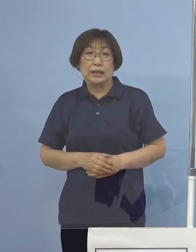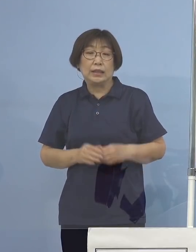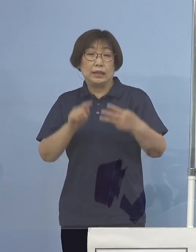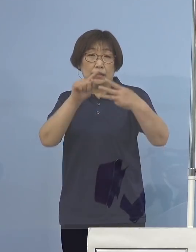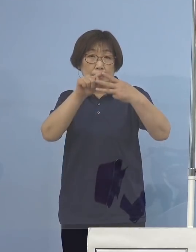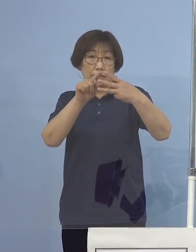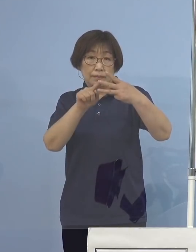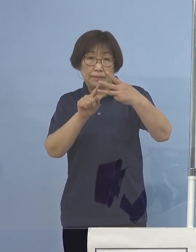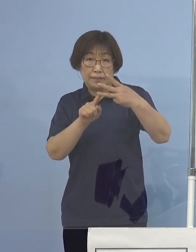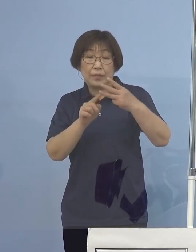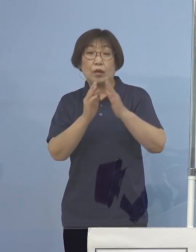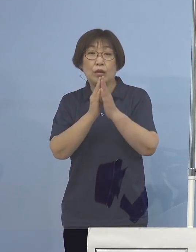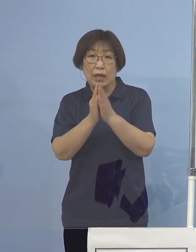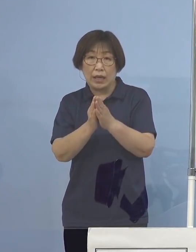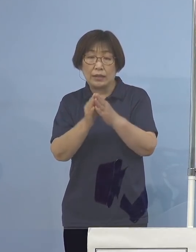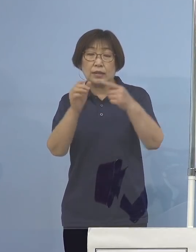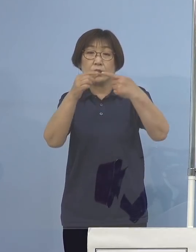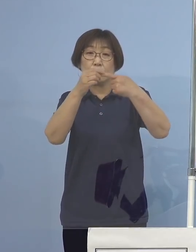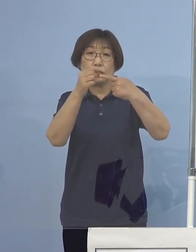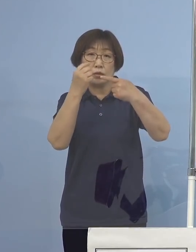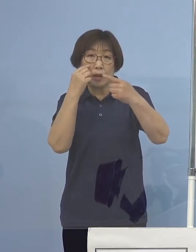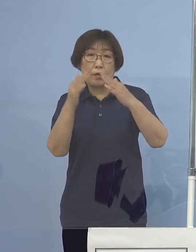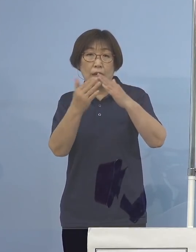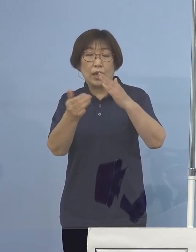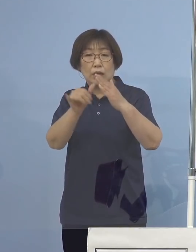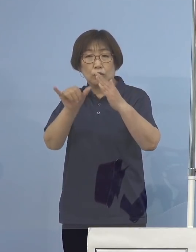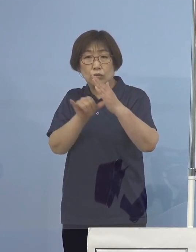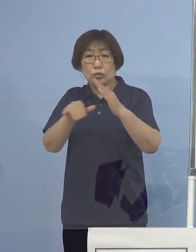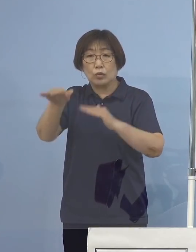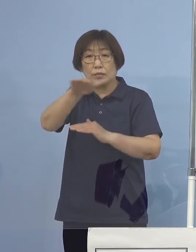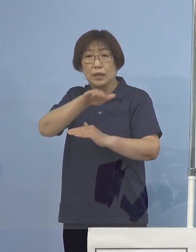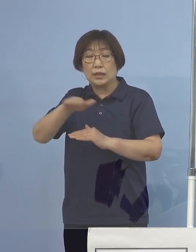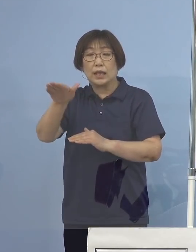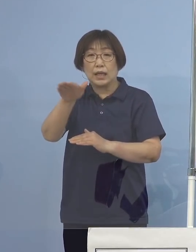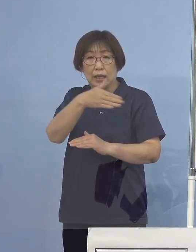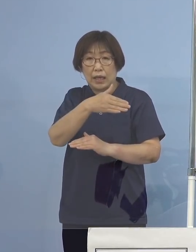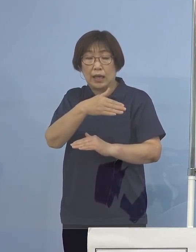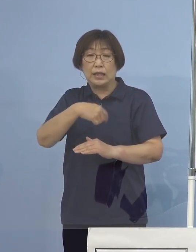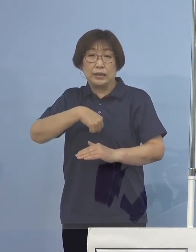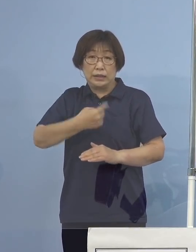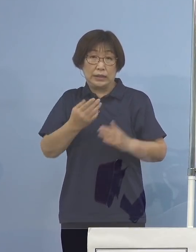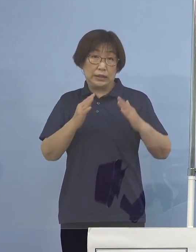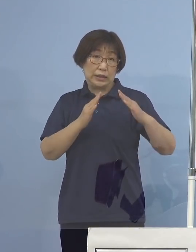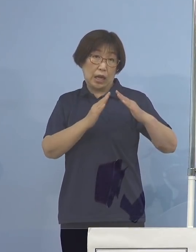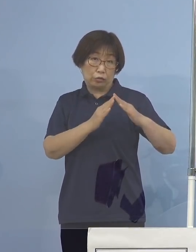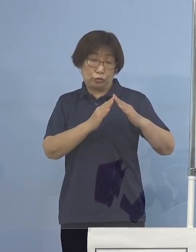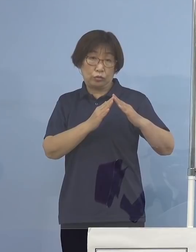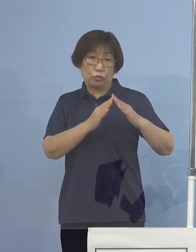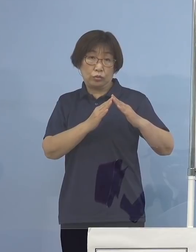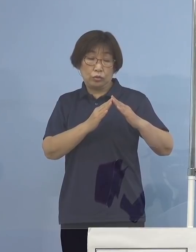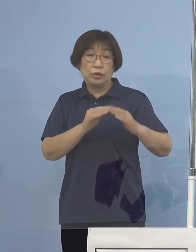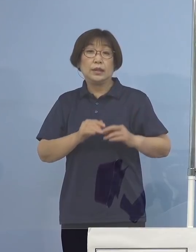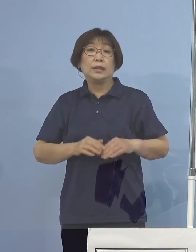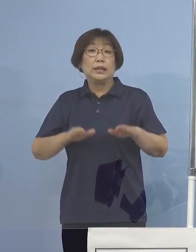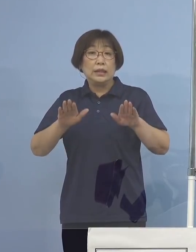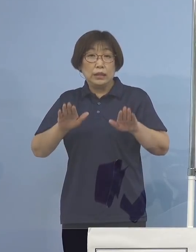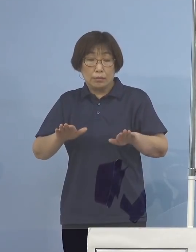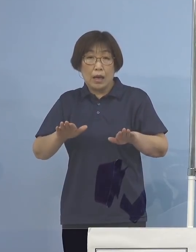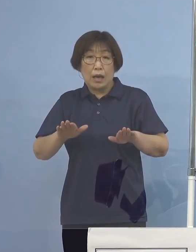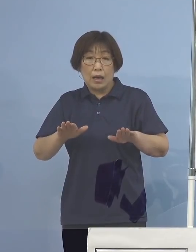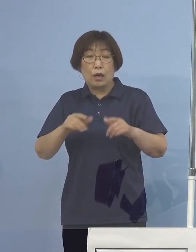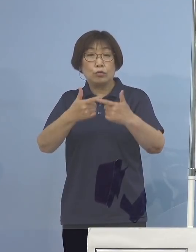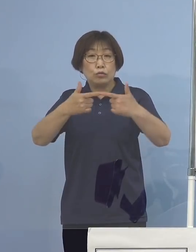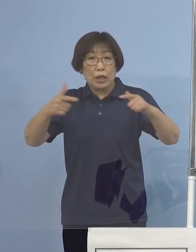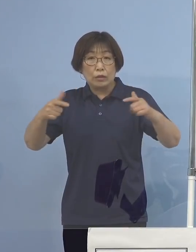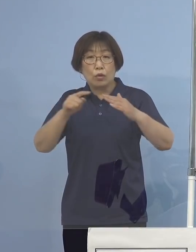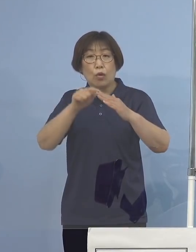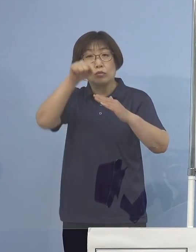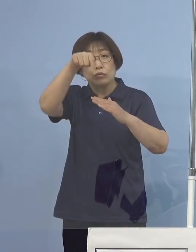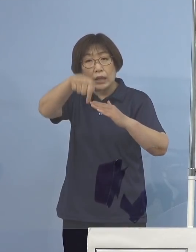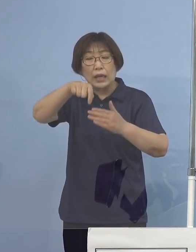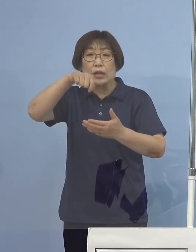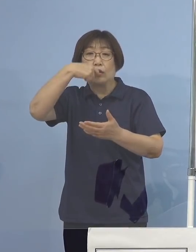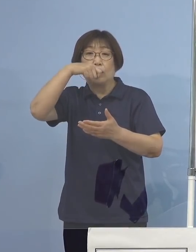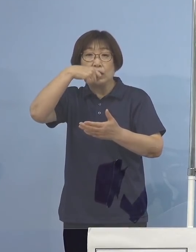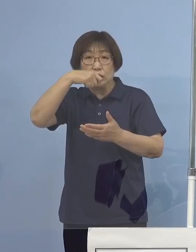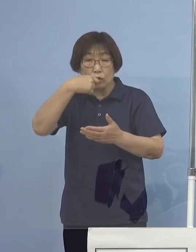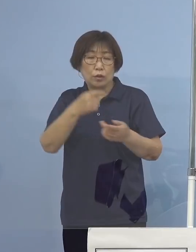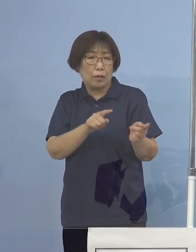1点目は、ご家族の皆さんからご自宅 またこの季節増える屋外での飲食、 バーベキューなどですね